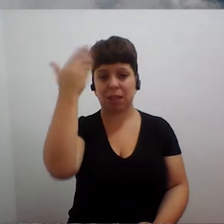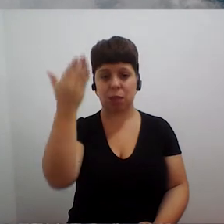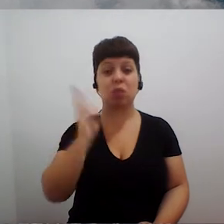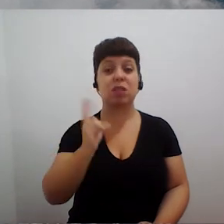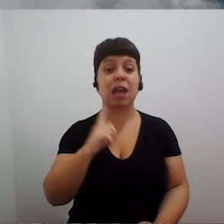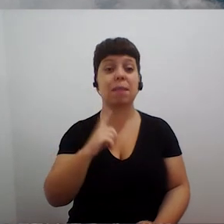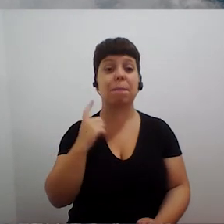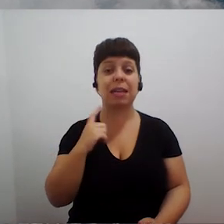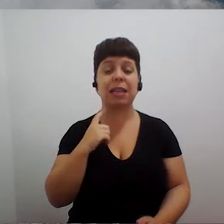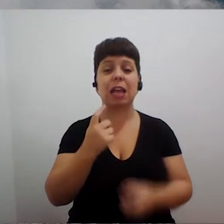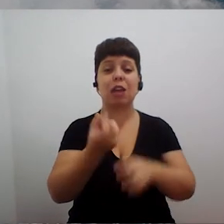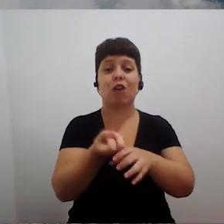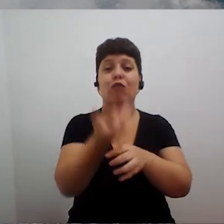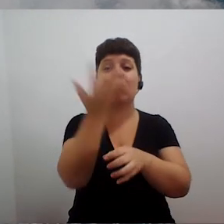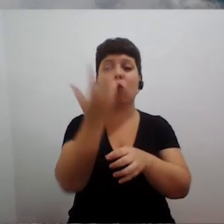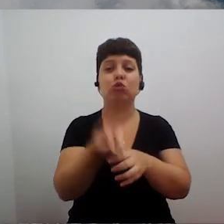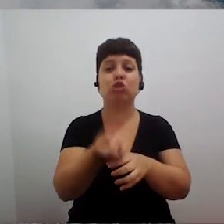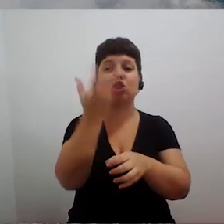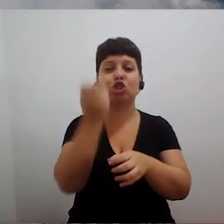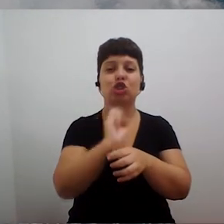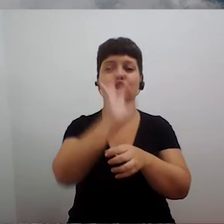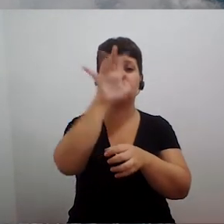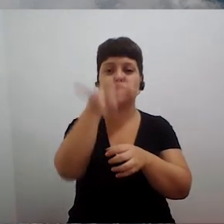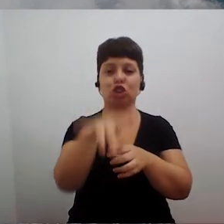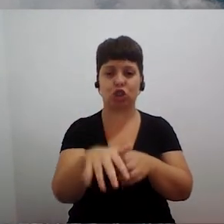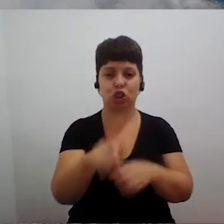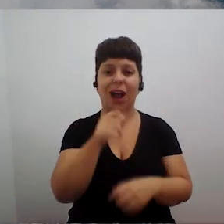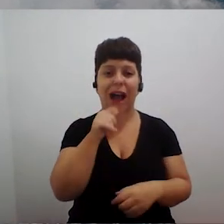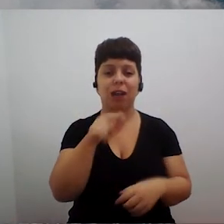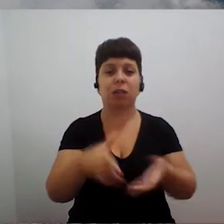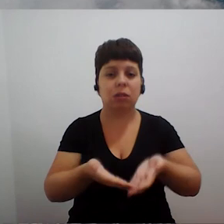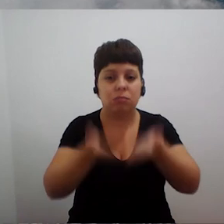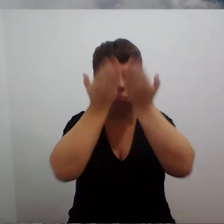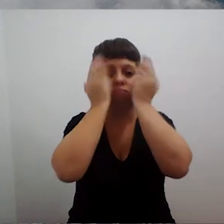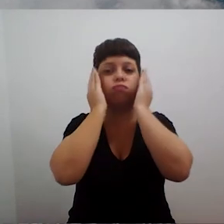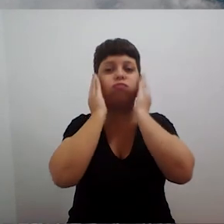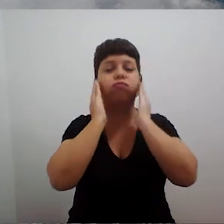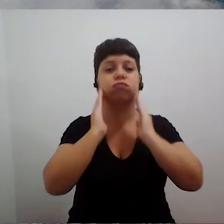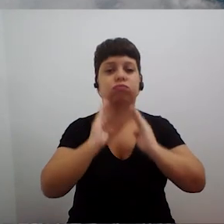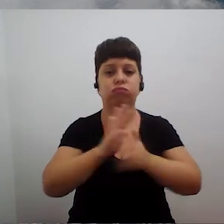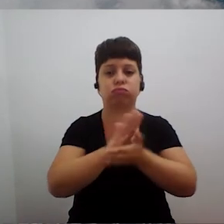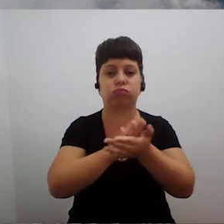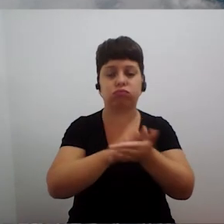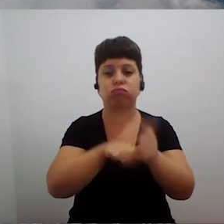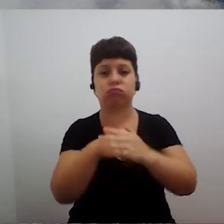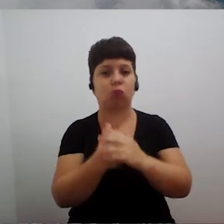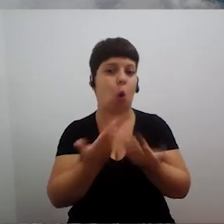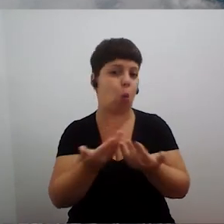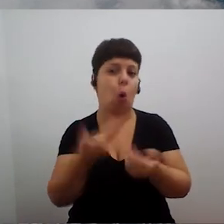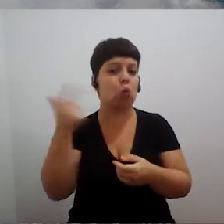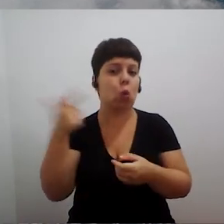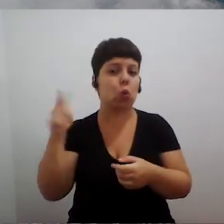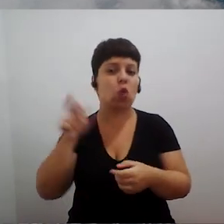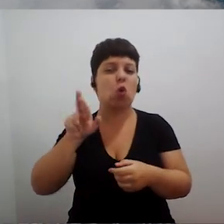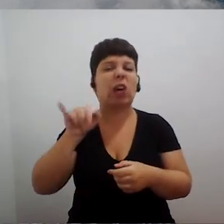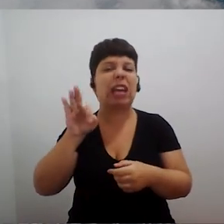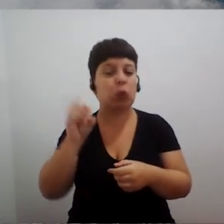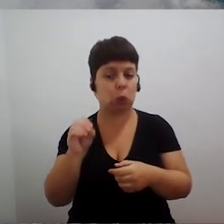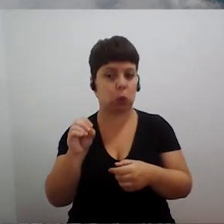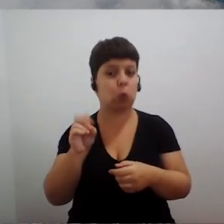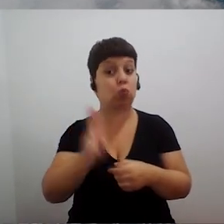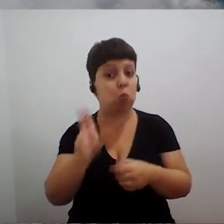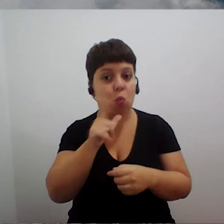uma fonte de água normalmente onde fazem "abução" ou vários ritos né, com água